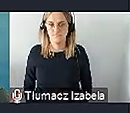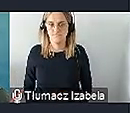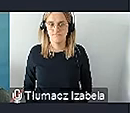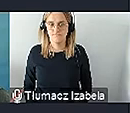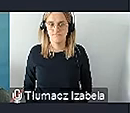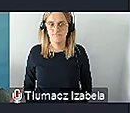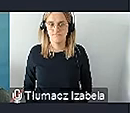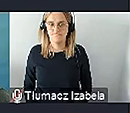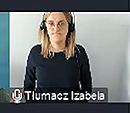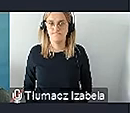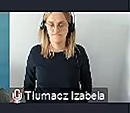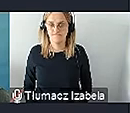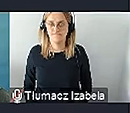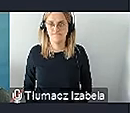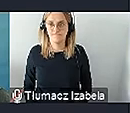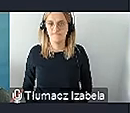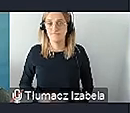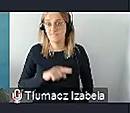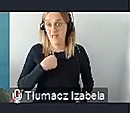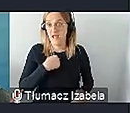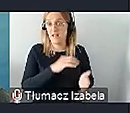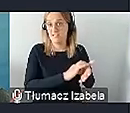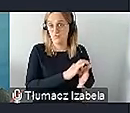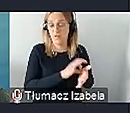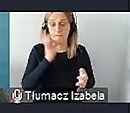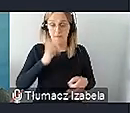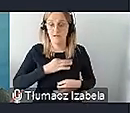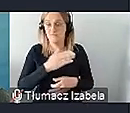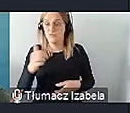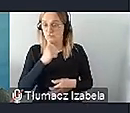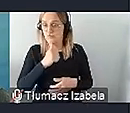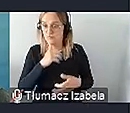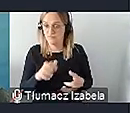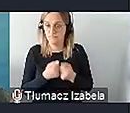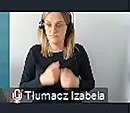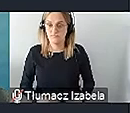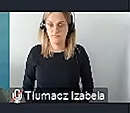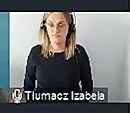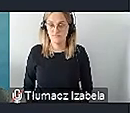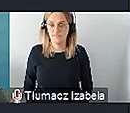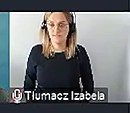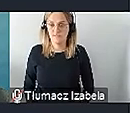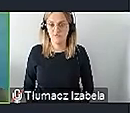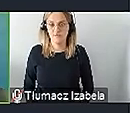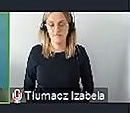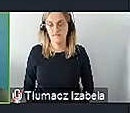Ja rysuję, a państwo próbują odgadnąć, jakie jest moje słowo klucz, które chciałbym przekazać.